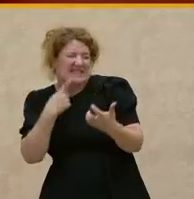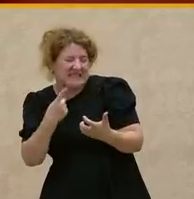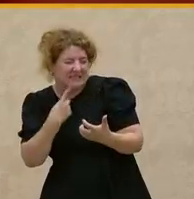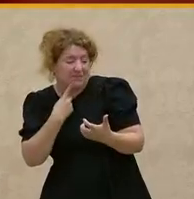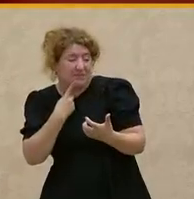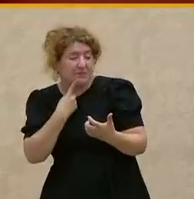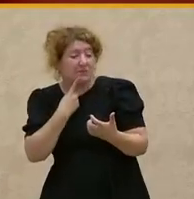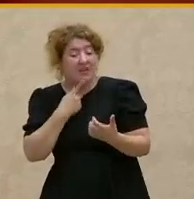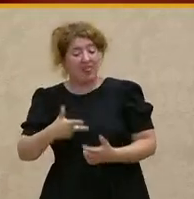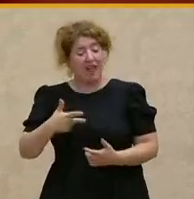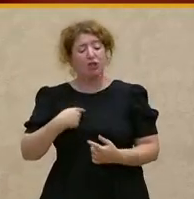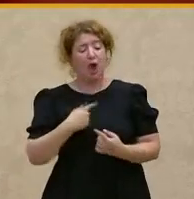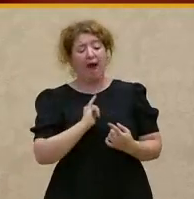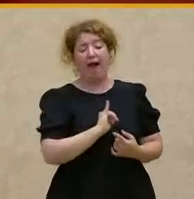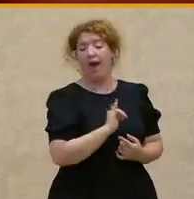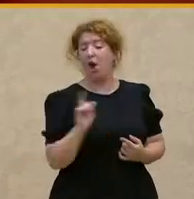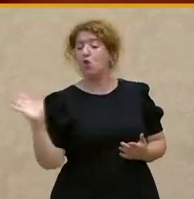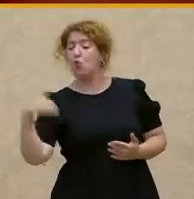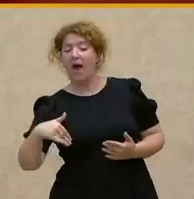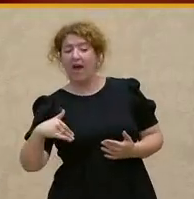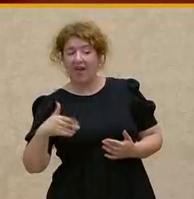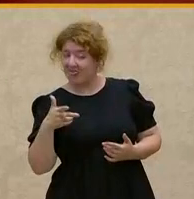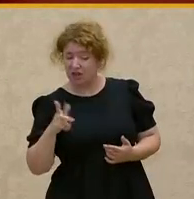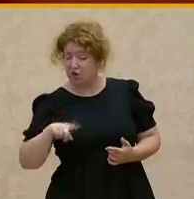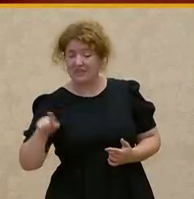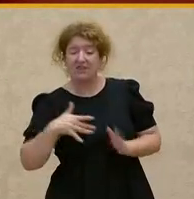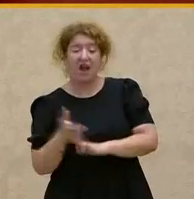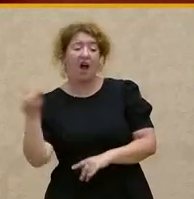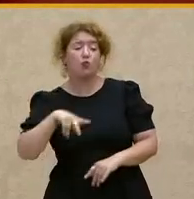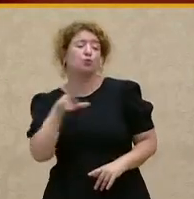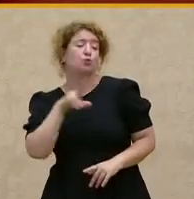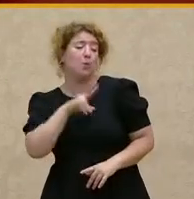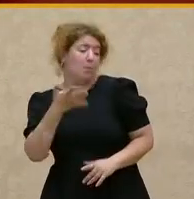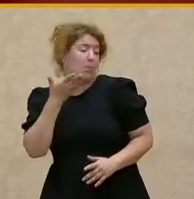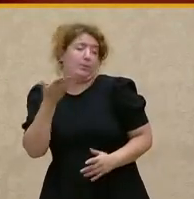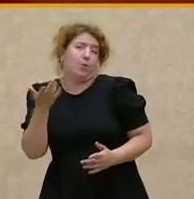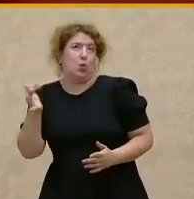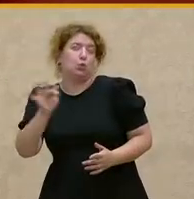unos y no para otros, ya no es un derecho. Es un privilegio. Comunicarse, conectarse con el entorno